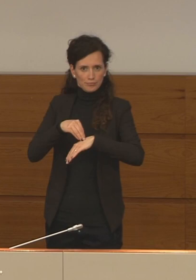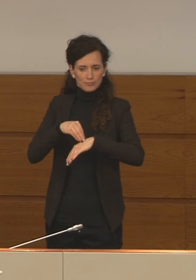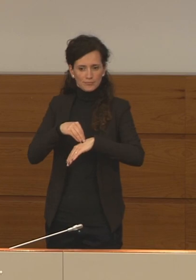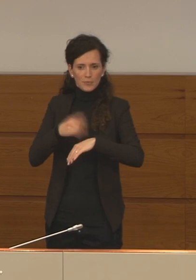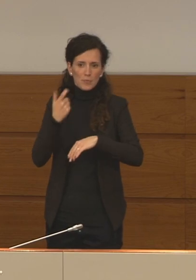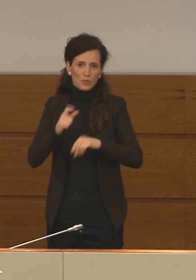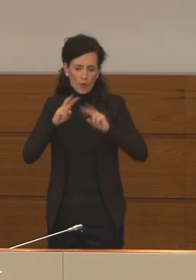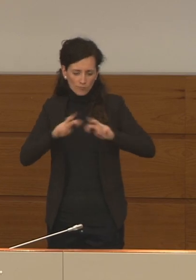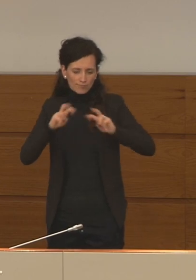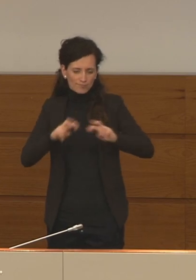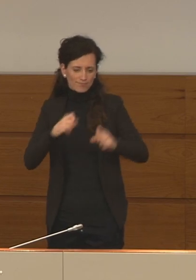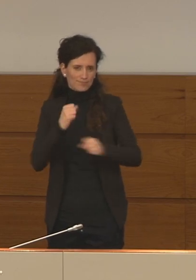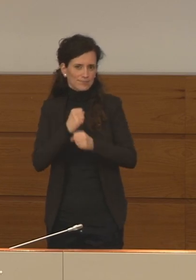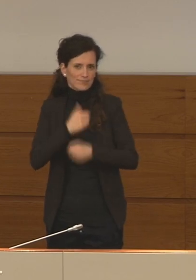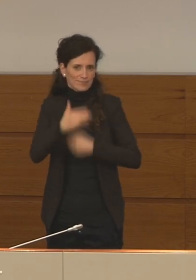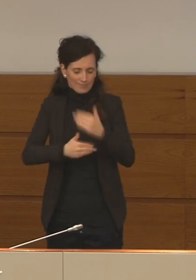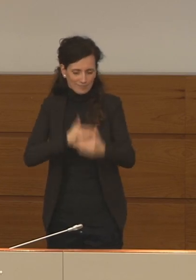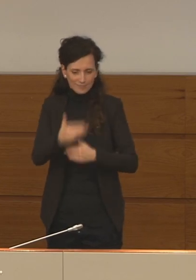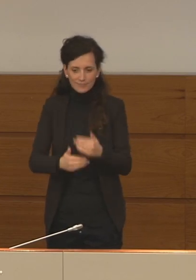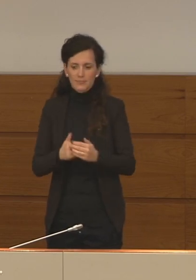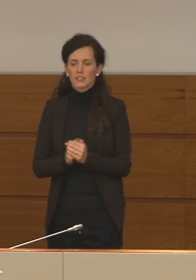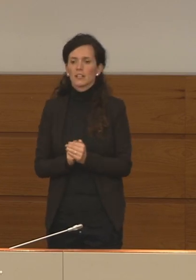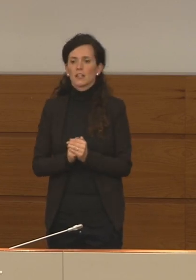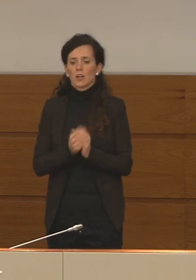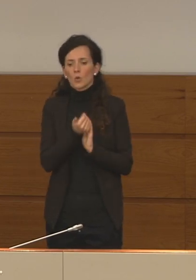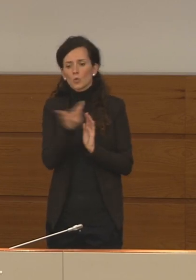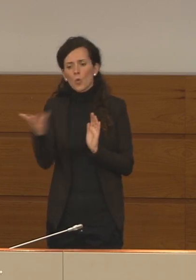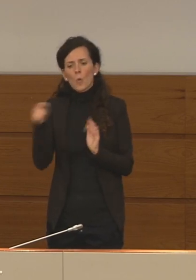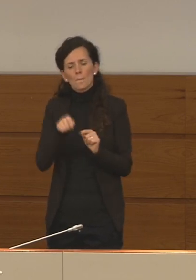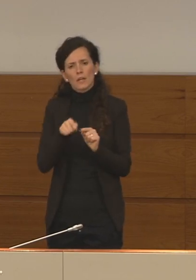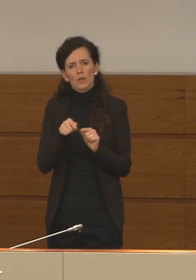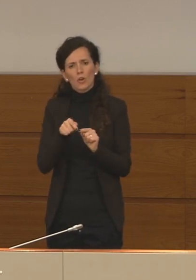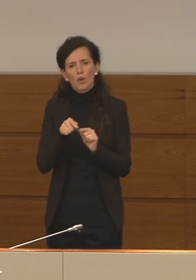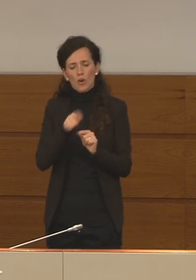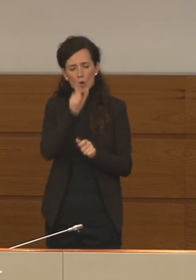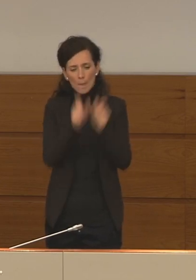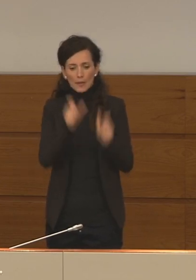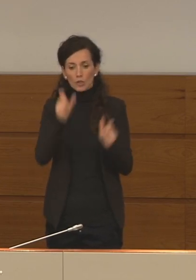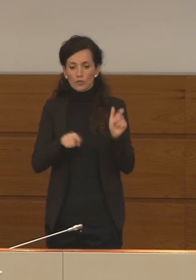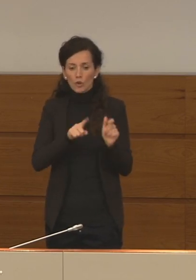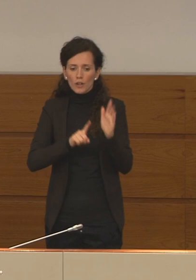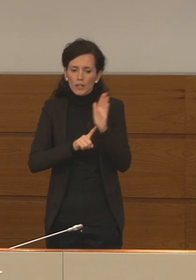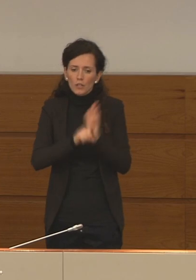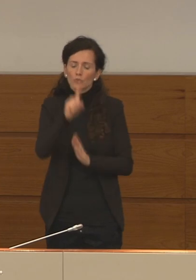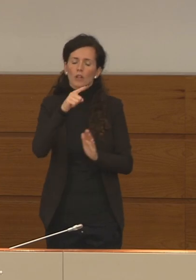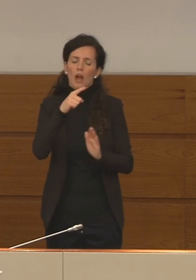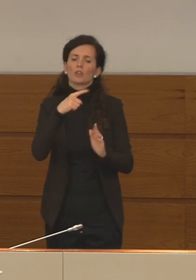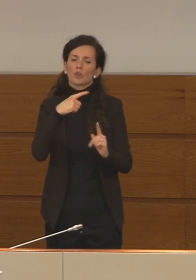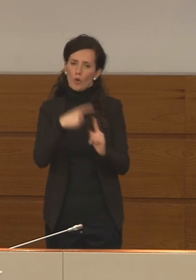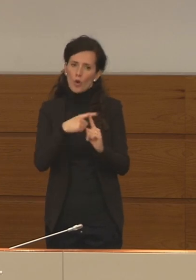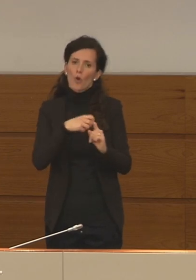quindi il dato dei positivi che si sono riscontrati nei giorni scorsi che